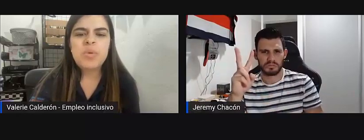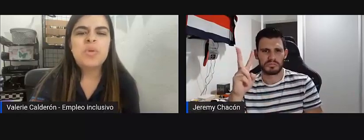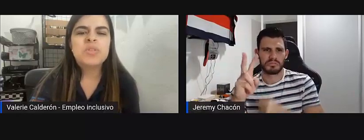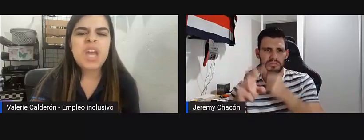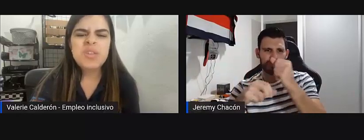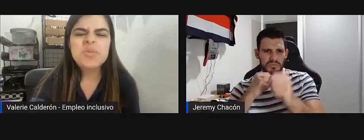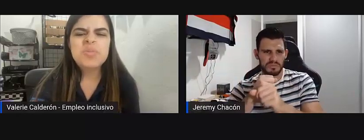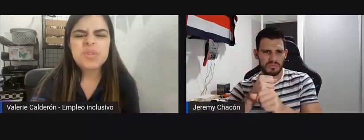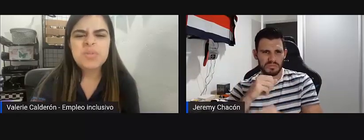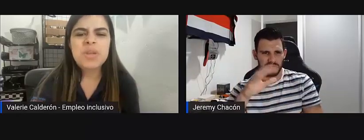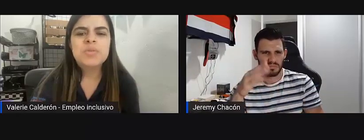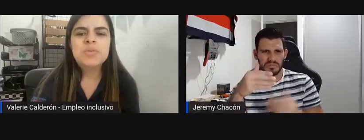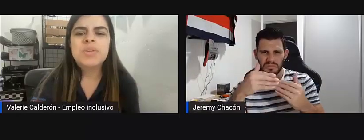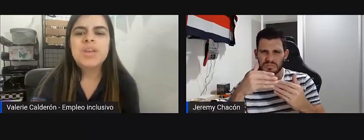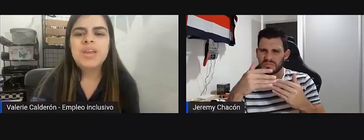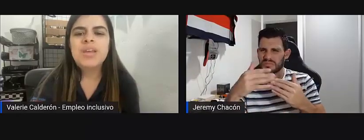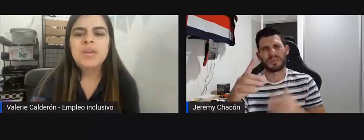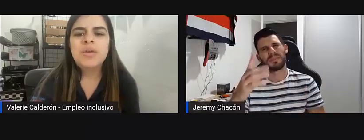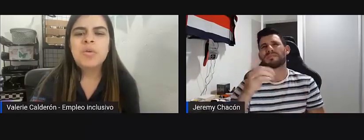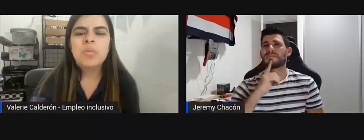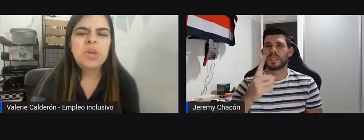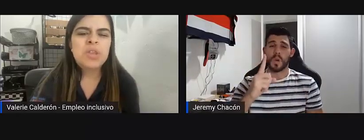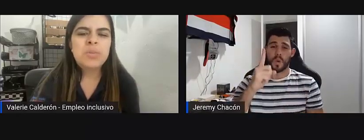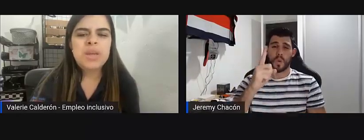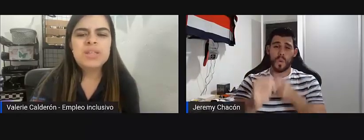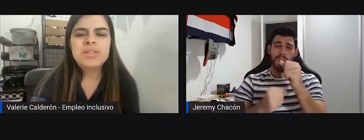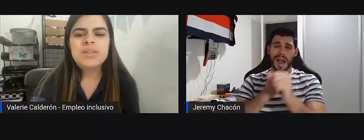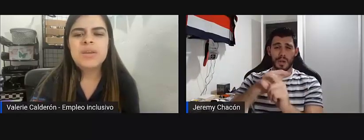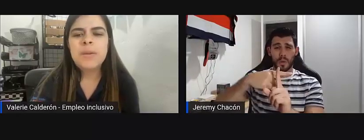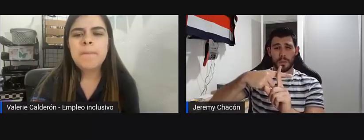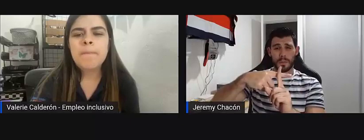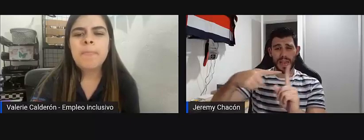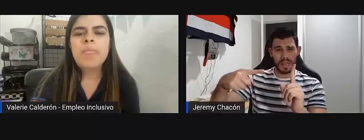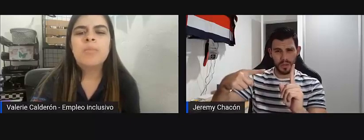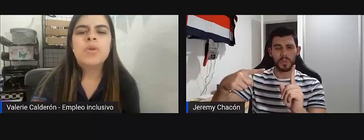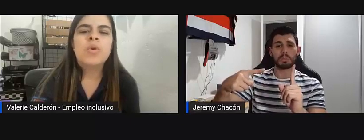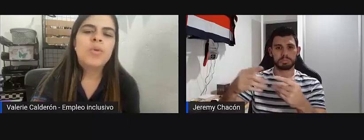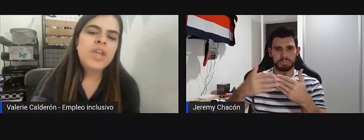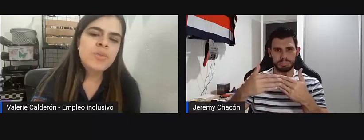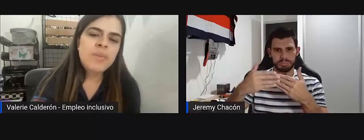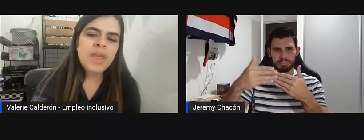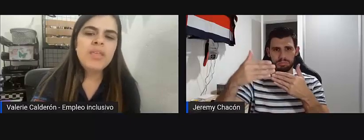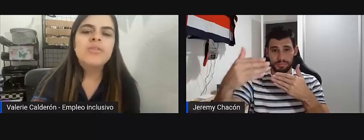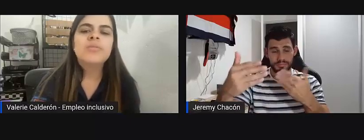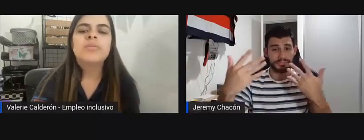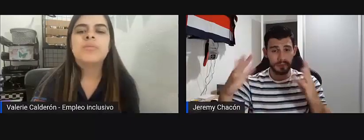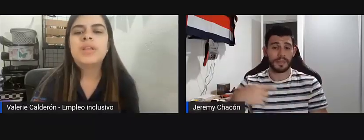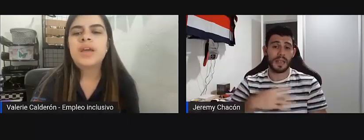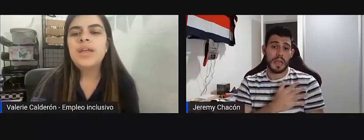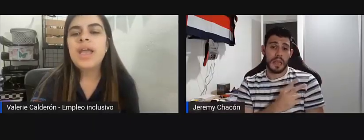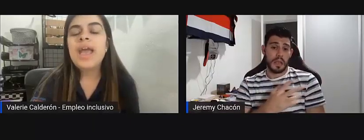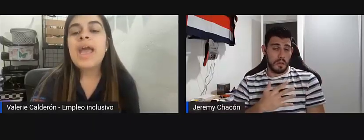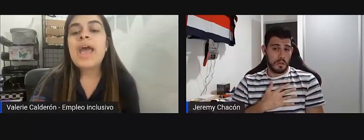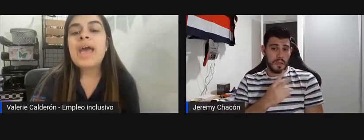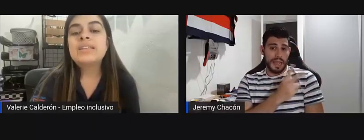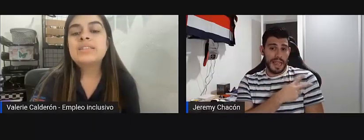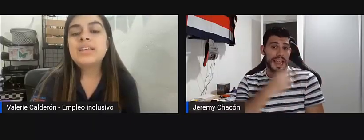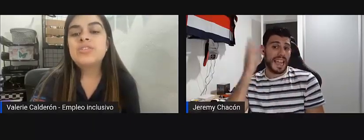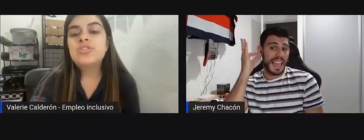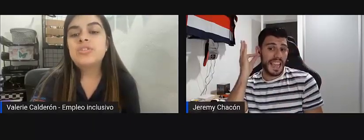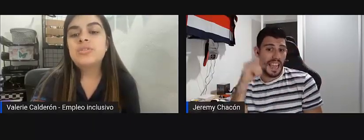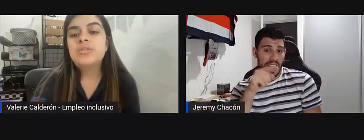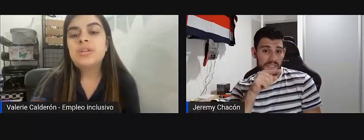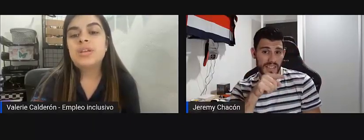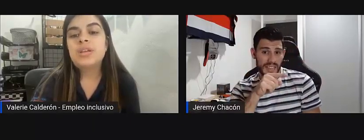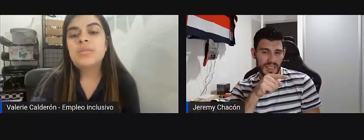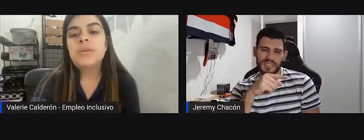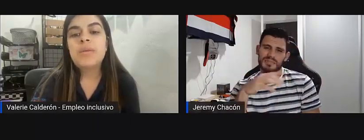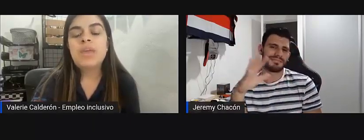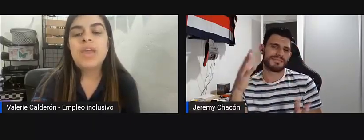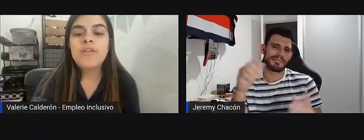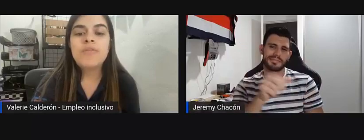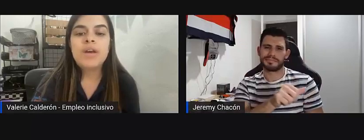dos años más o menos un poquito más bueno como un año y medio verdad hasta que yo era mi jefa